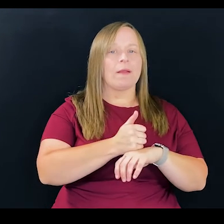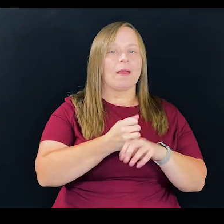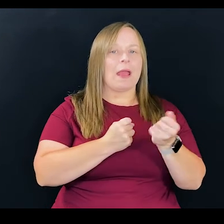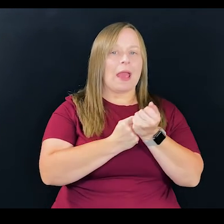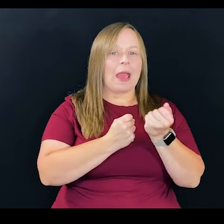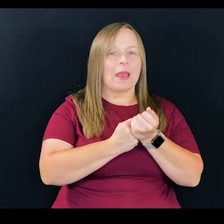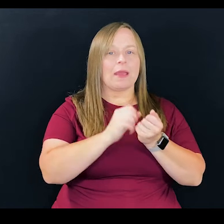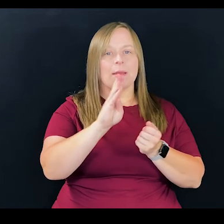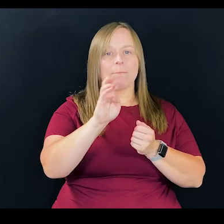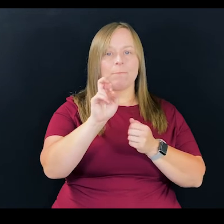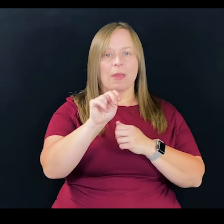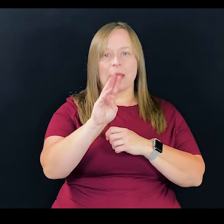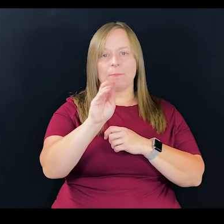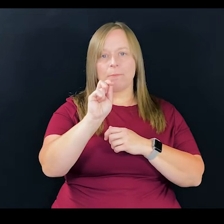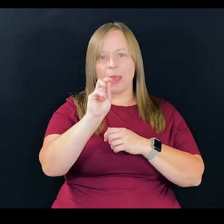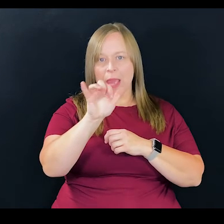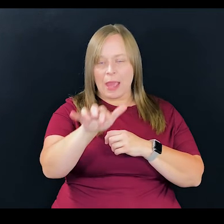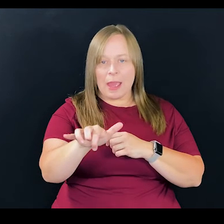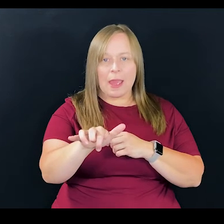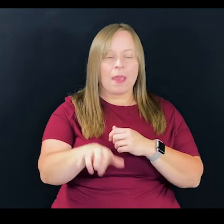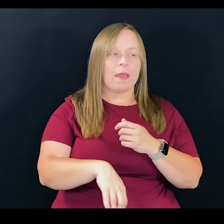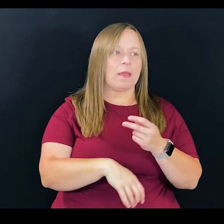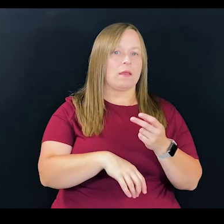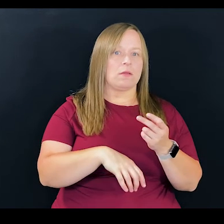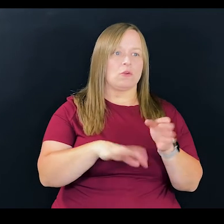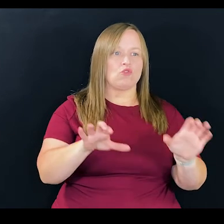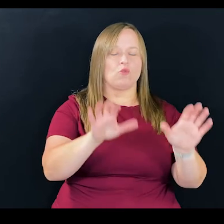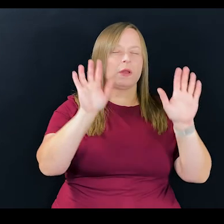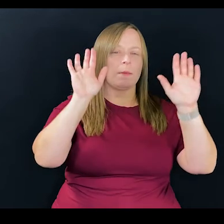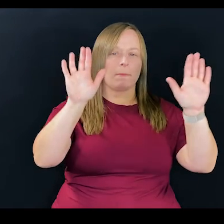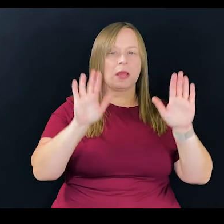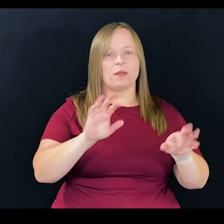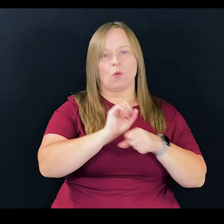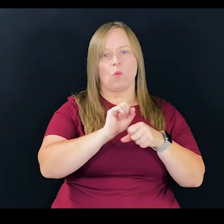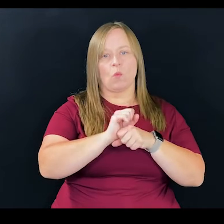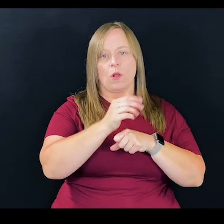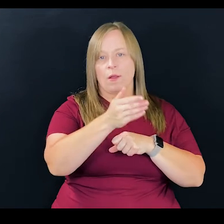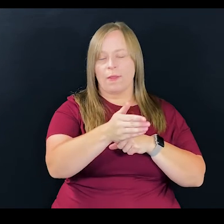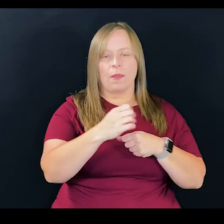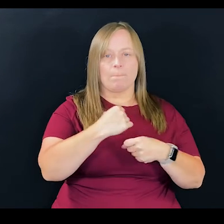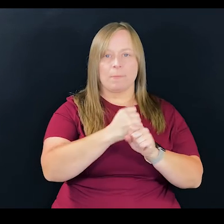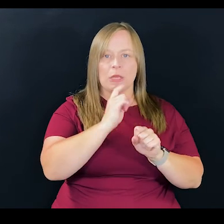activistas como Bamby Salcedo haciendo un trabajo increíble